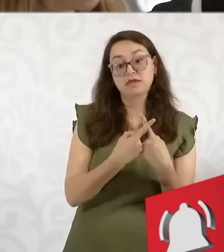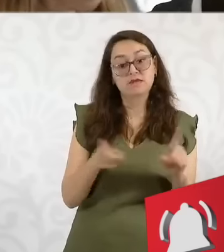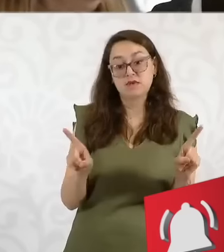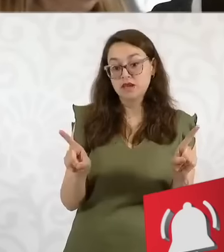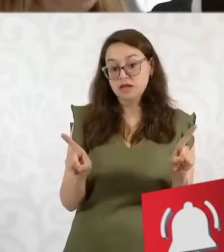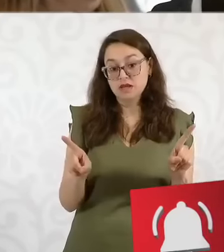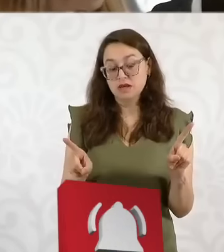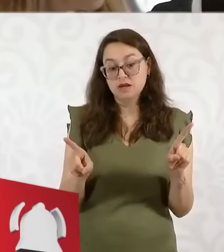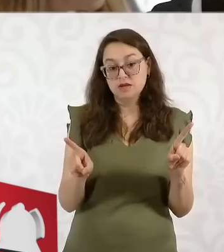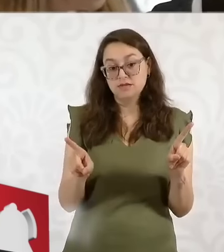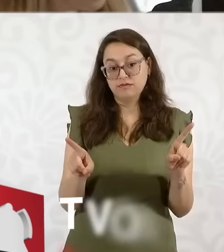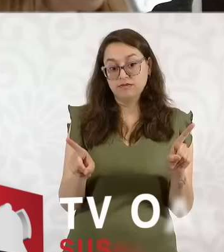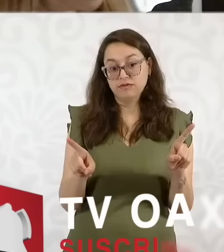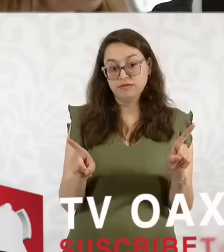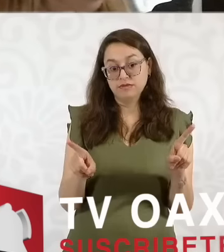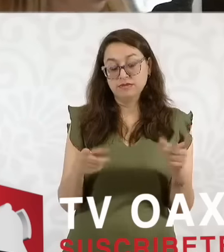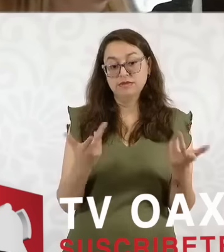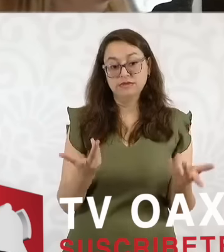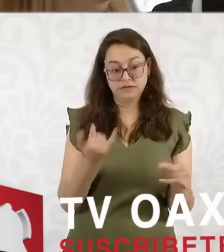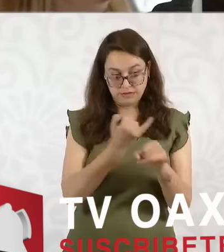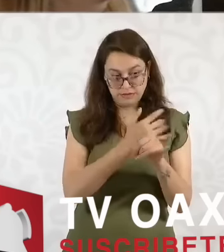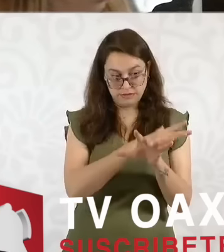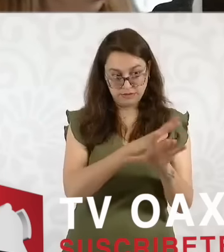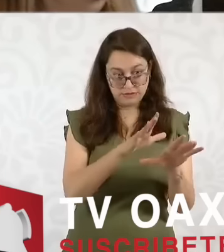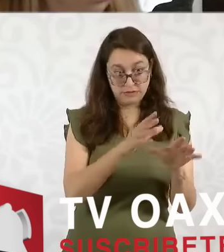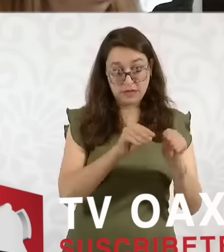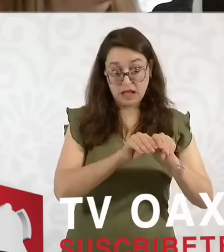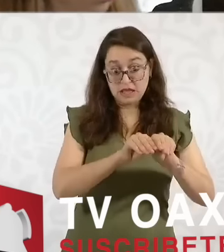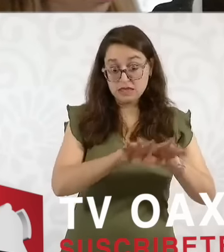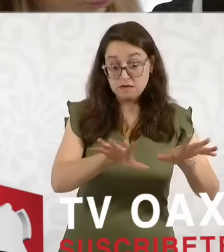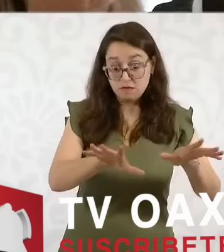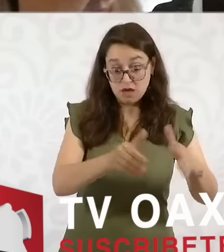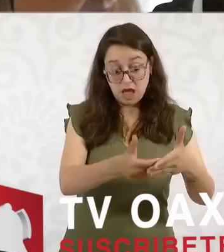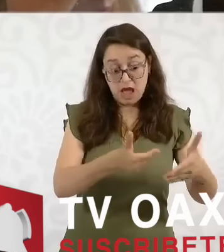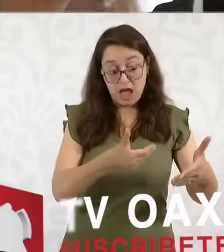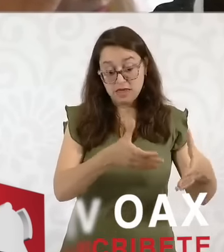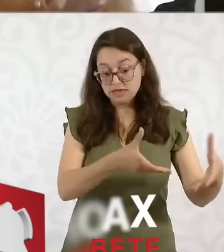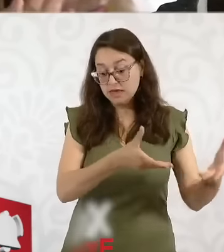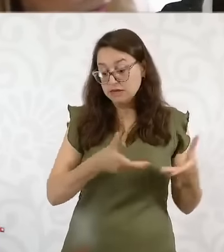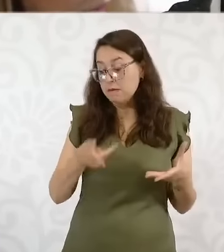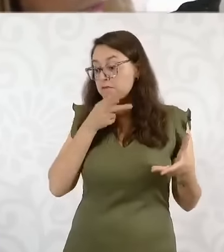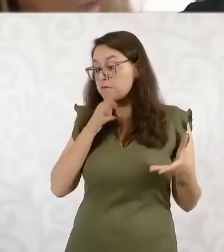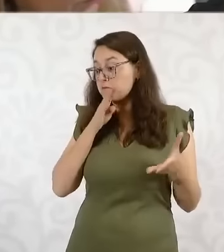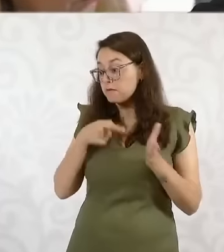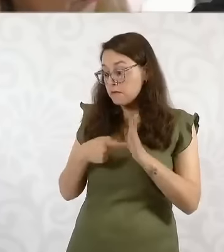una se consulta primero a los padres y madres, a los se les presenta el informe, se les invita